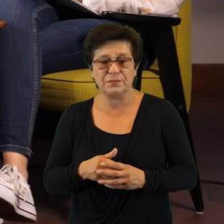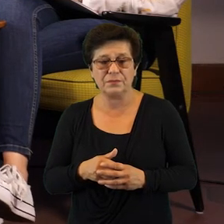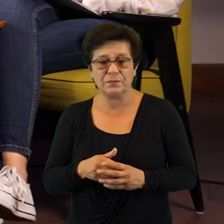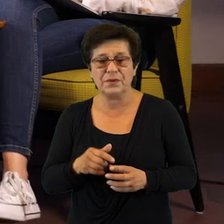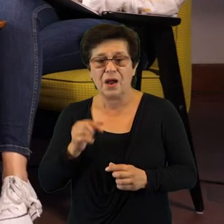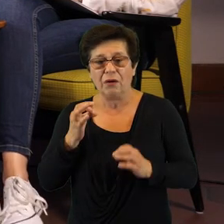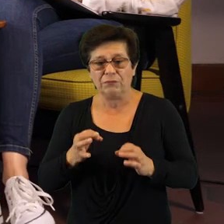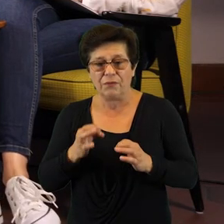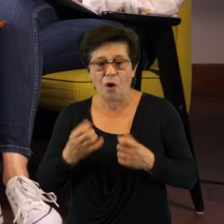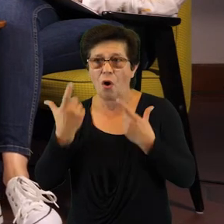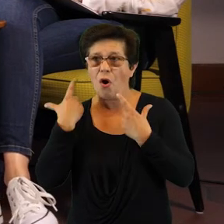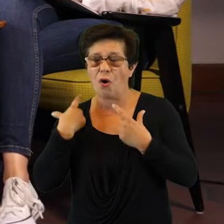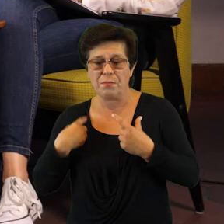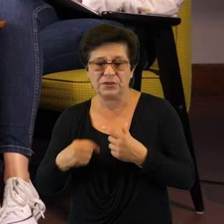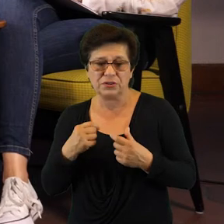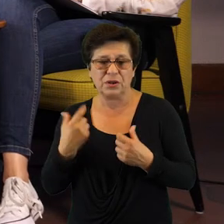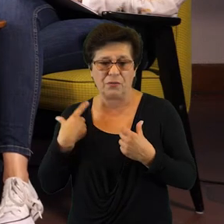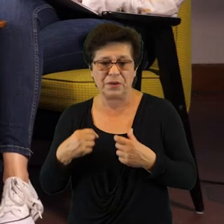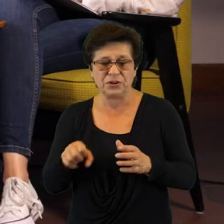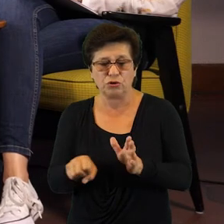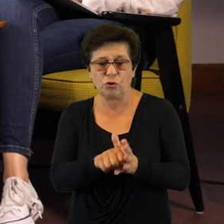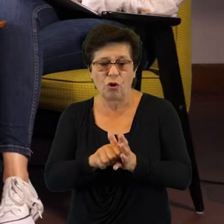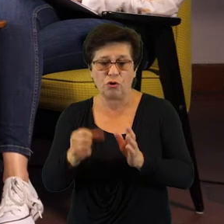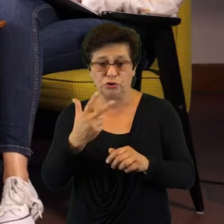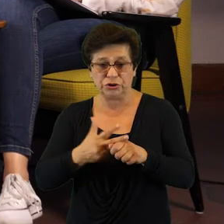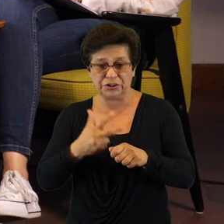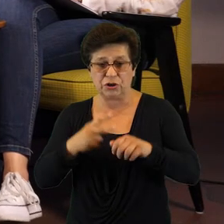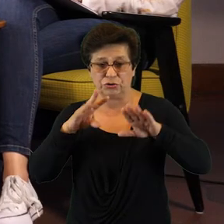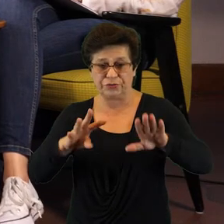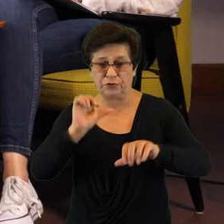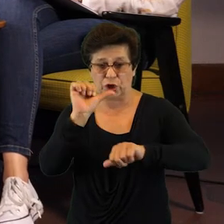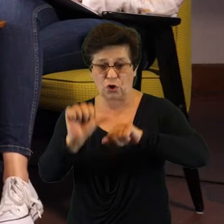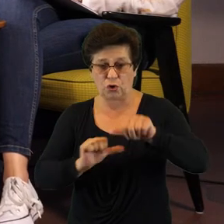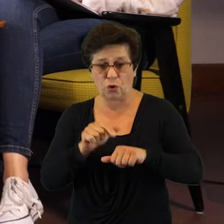obecne aż właściwie do 1939 roku. Szalenie ważne, proszę państwa,